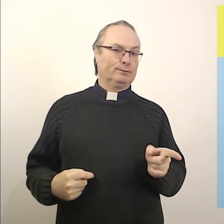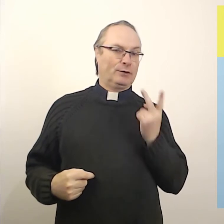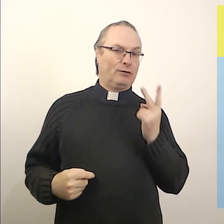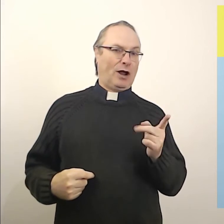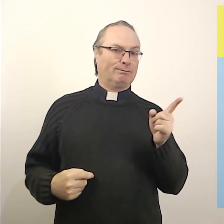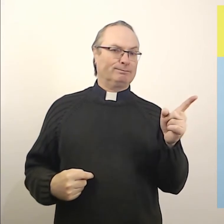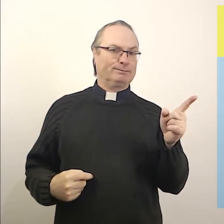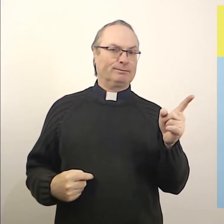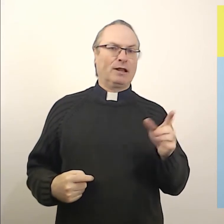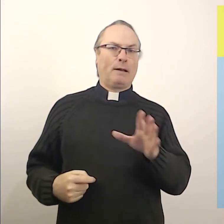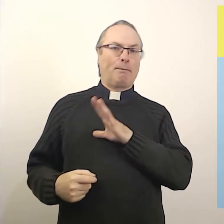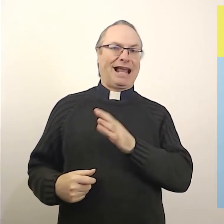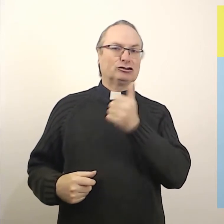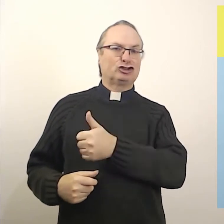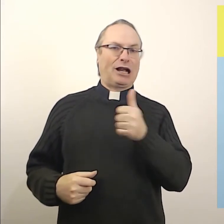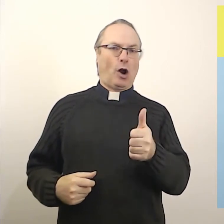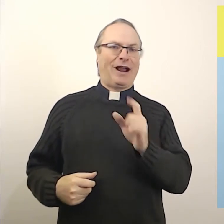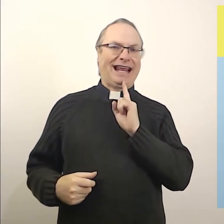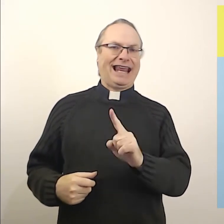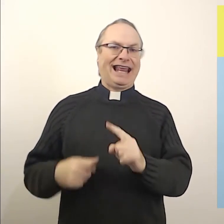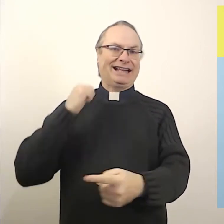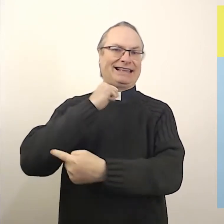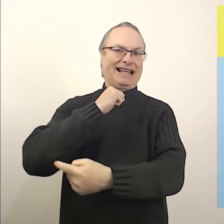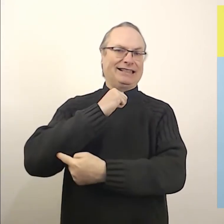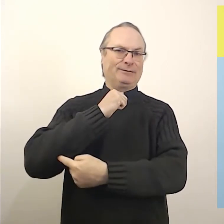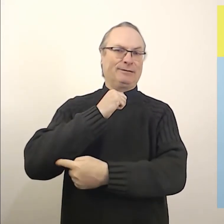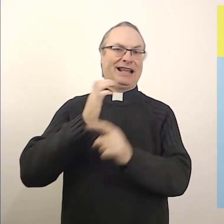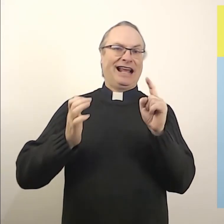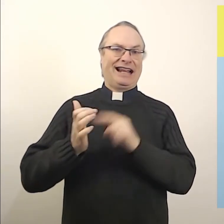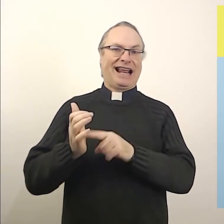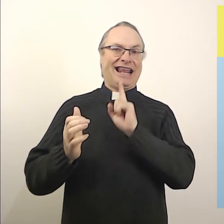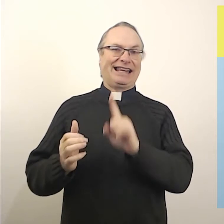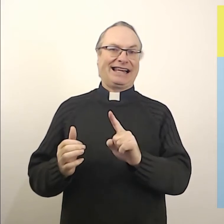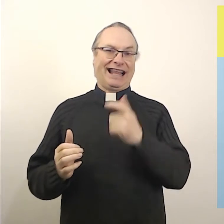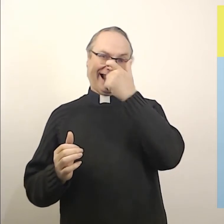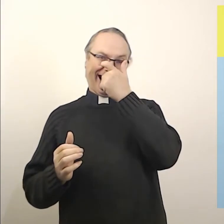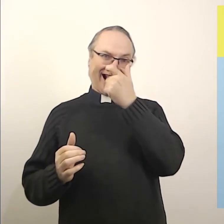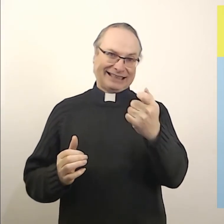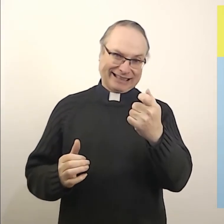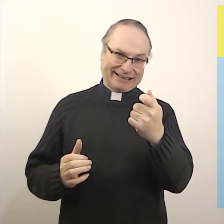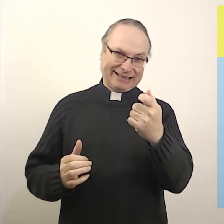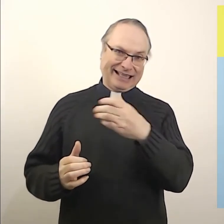On voitl Mais chacun est tenté quand il est attiré